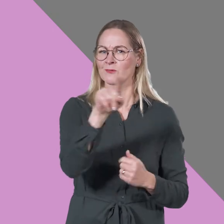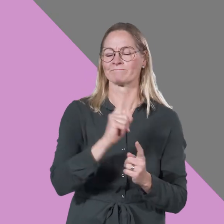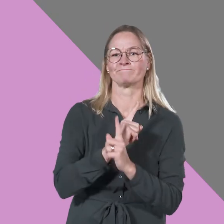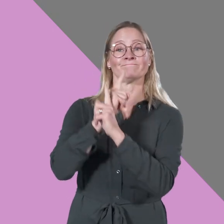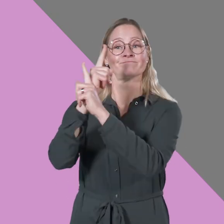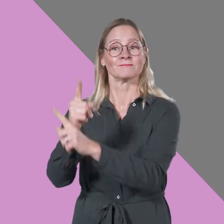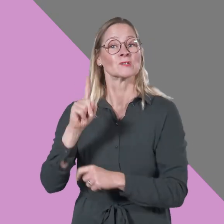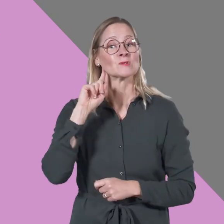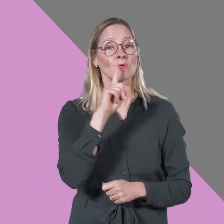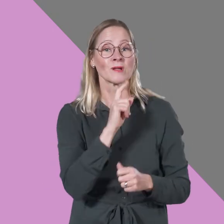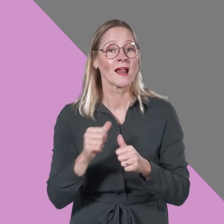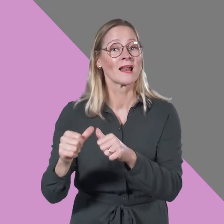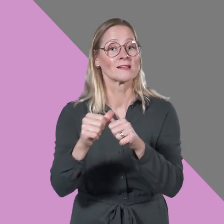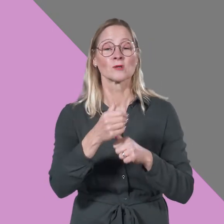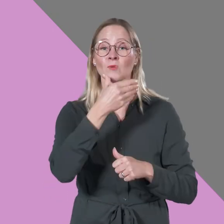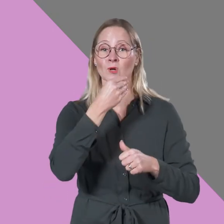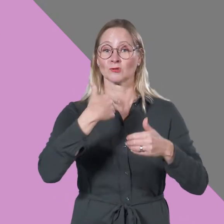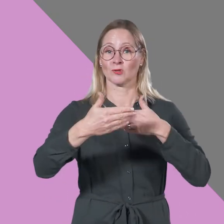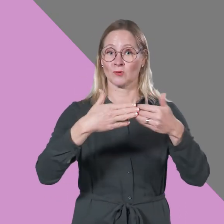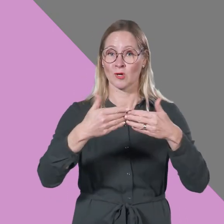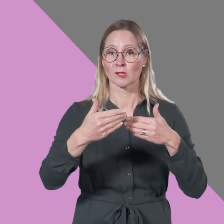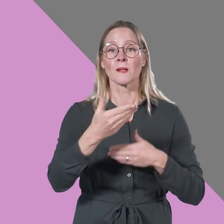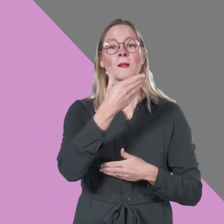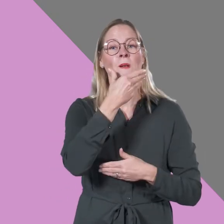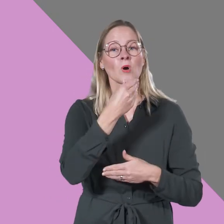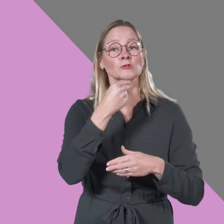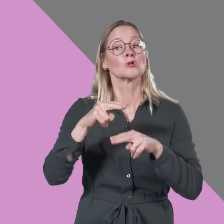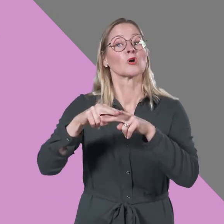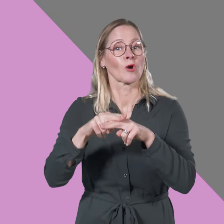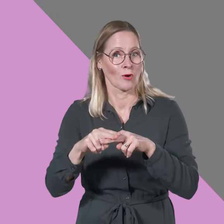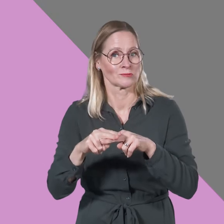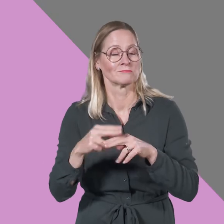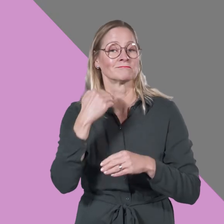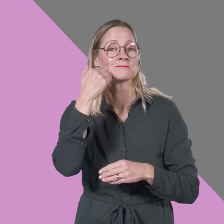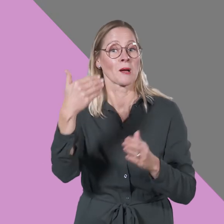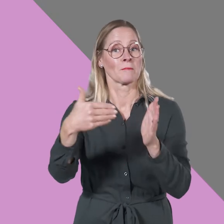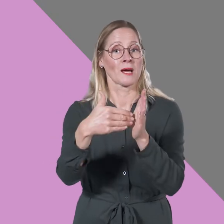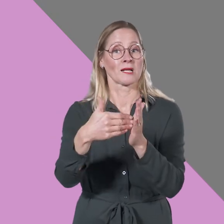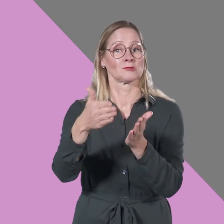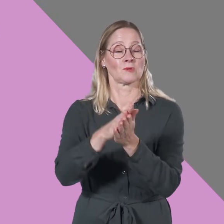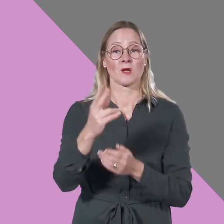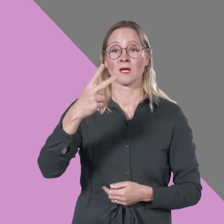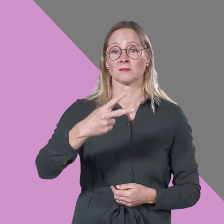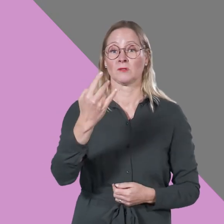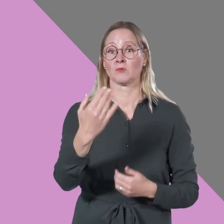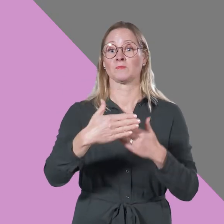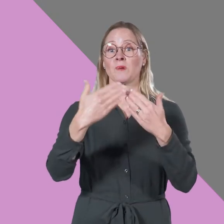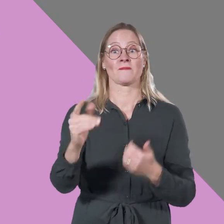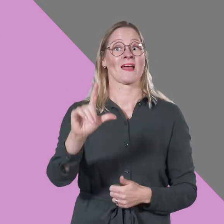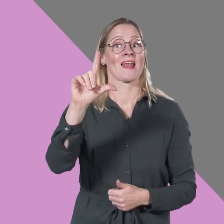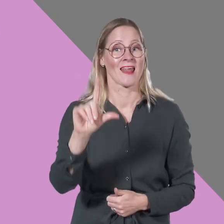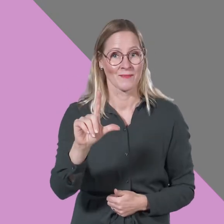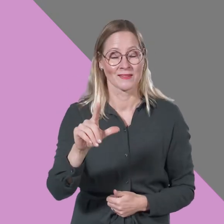Kuurojen Liiton nuorisotyön nuoriso- kokoukseen lauantaina 26.11.2022 -